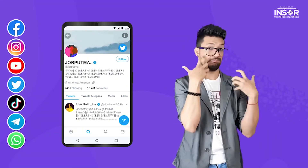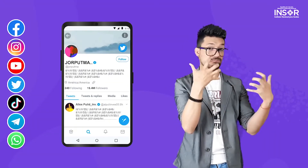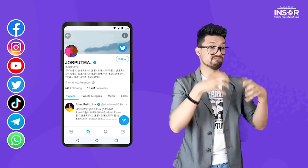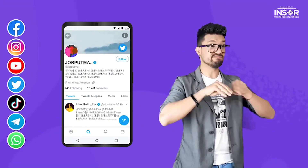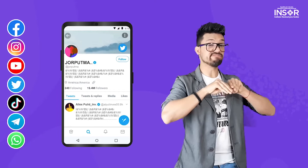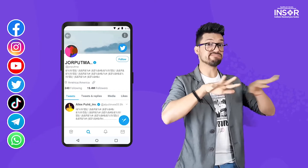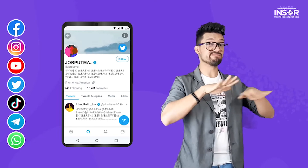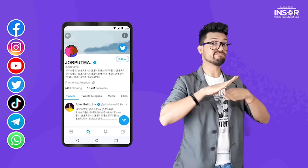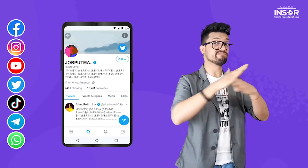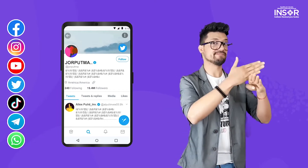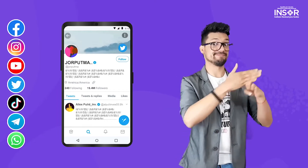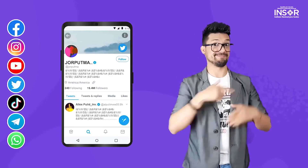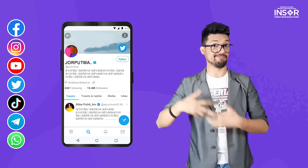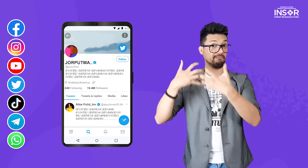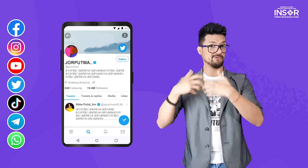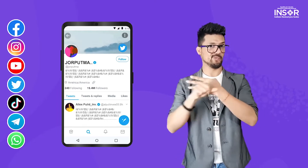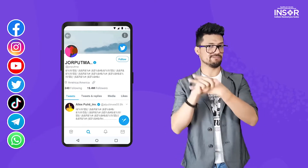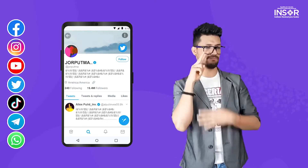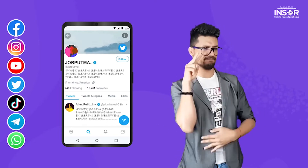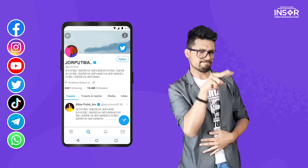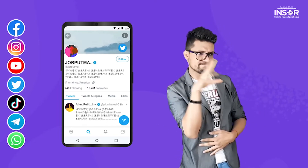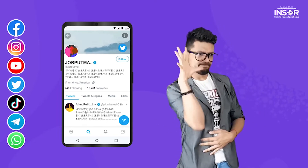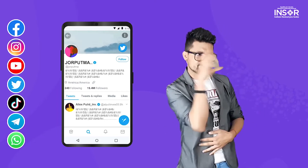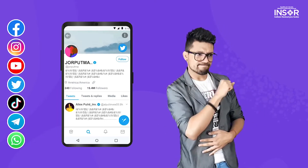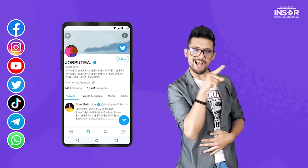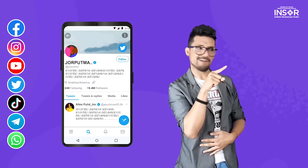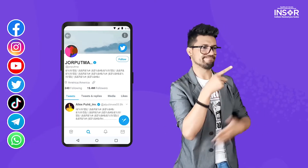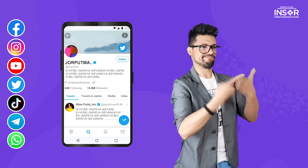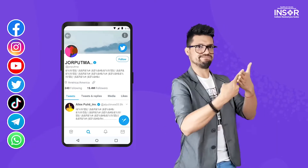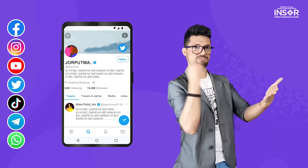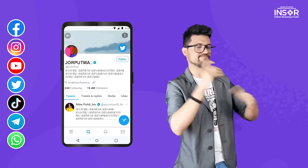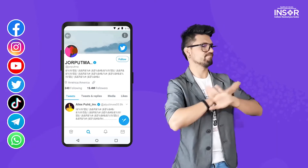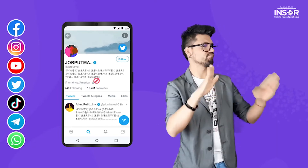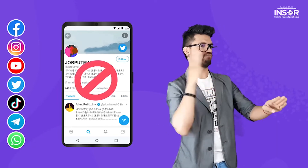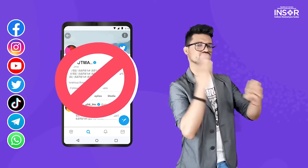pues las cuentas también pueden ser bloqueadas, esta es una de las netiquetas de Twitter,